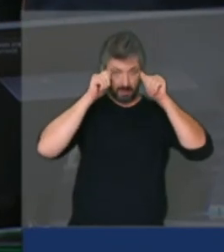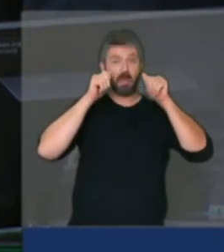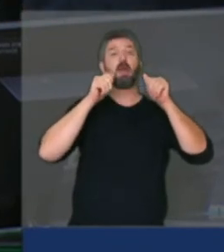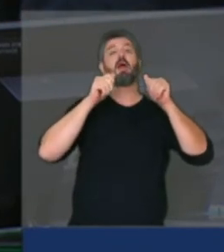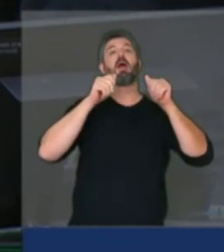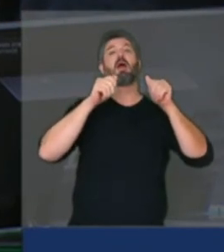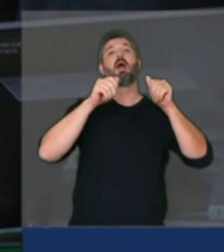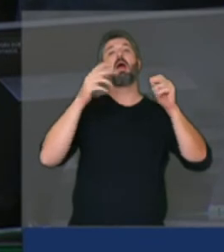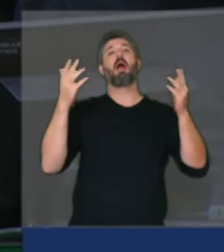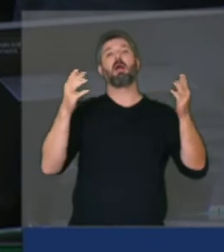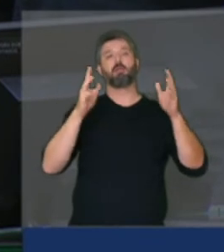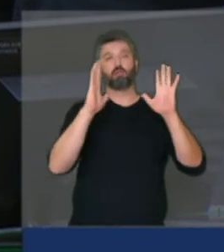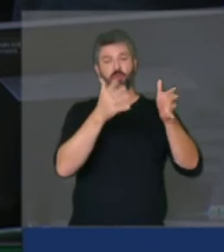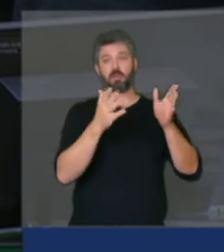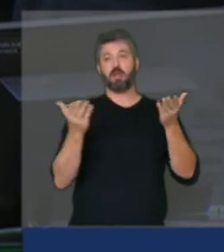DEPUTADO IVAN VALENTE, QUE JÁ ESTÁ NA TELA, DEPUTADO IVAN